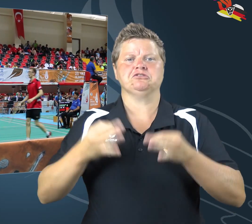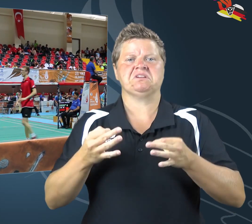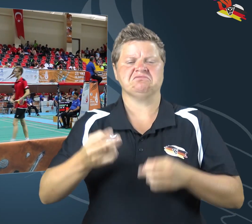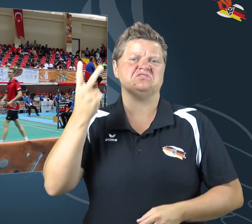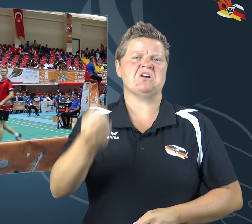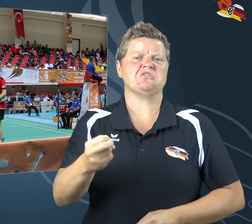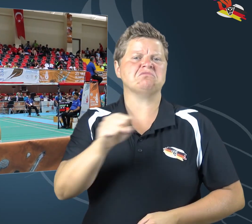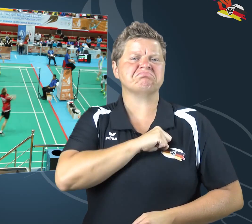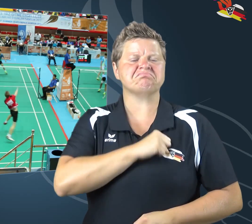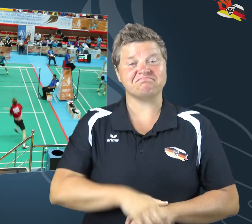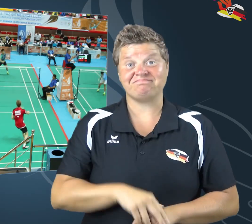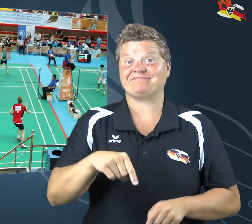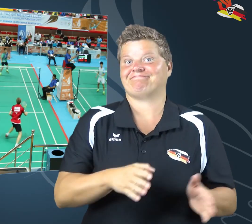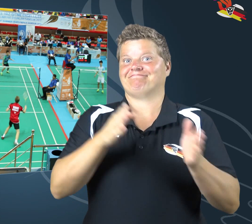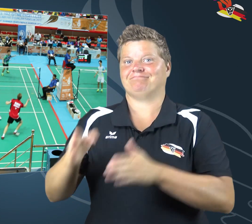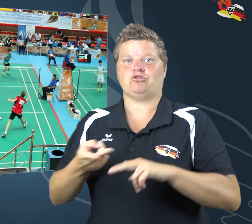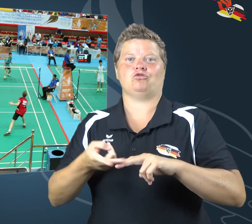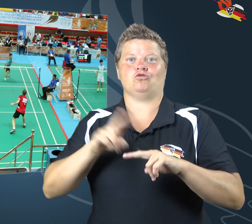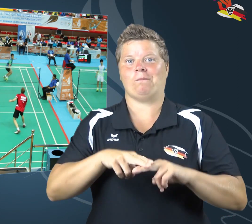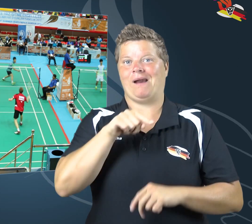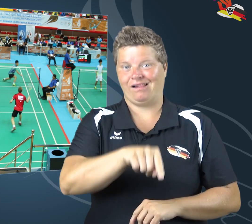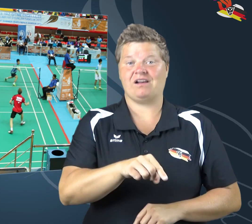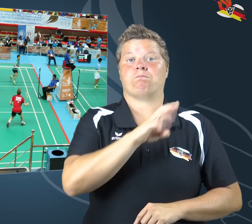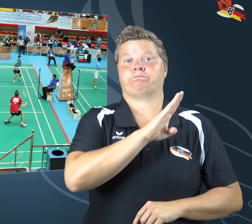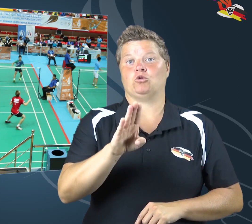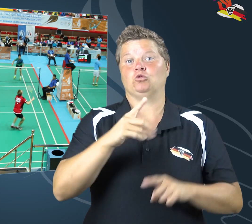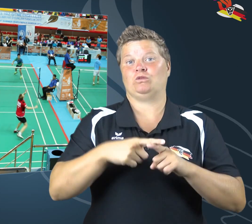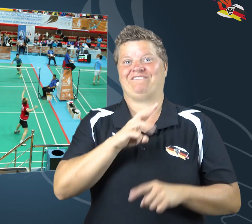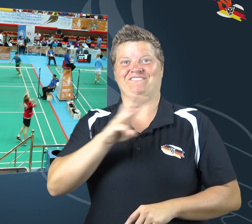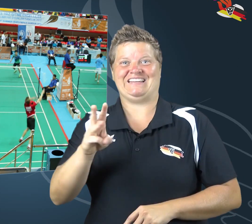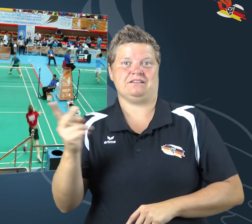In seinem zweiten Spiel erwartete er mit dem Taiwaner Cheng-I Huang einen stärkeren Gegner.